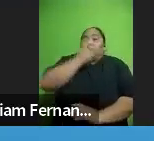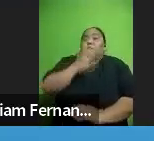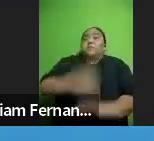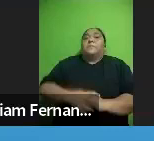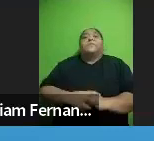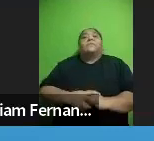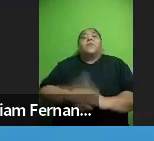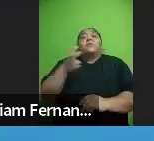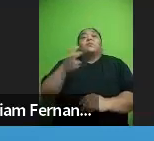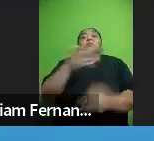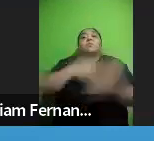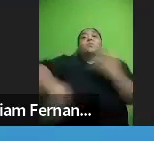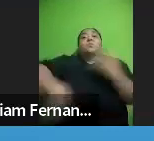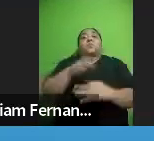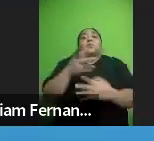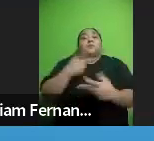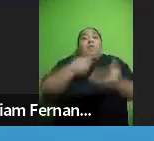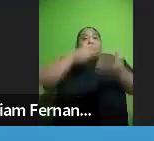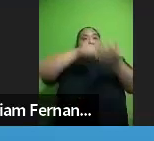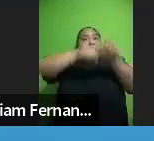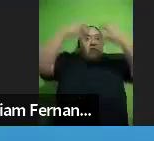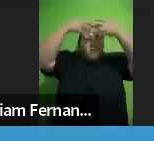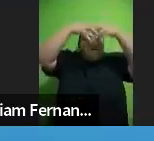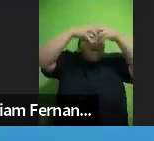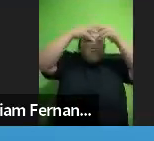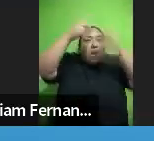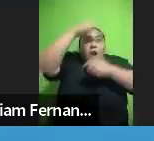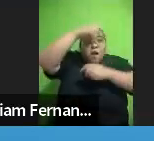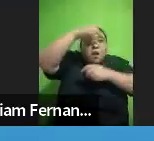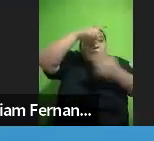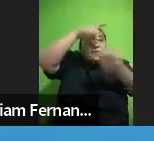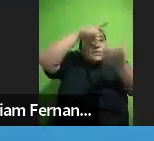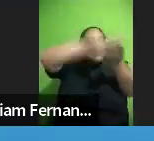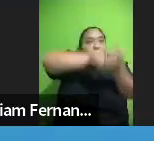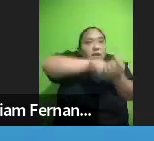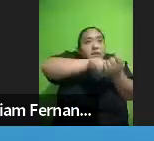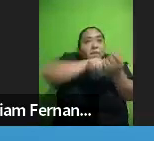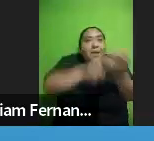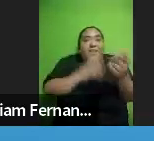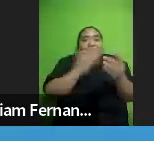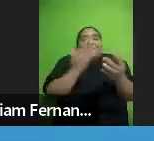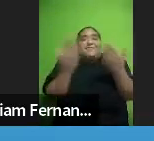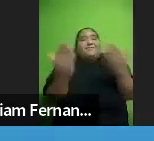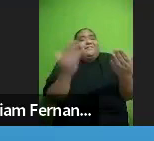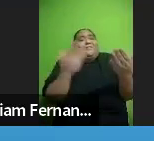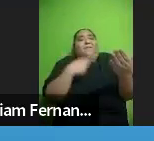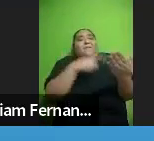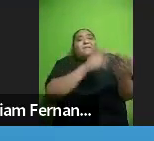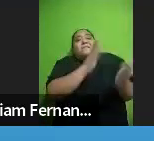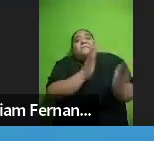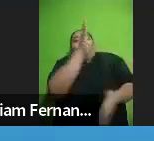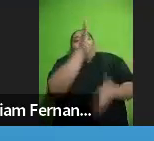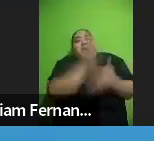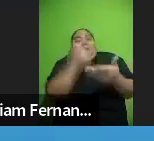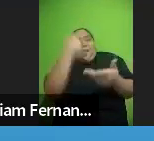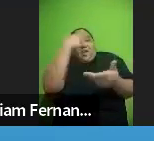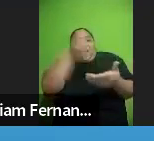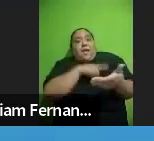funciones psicológicas que, que, además, la lengua de señas, como vimos anteriormente, es un mediador cultural cultural